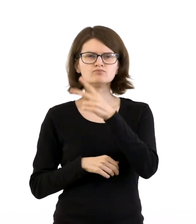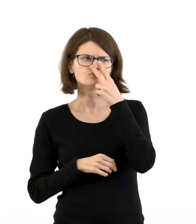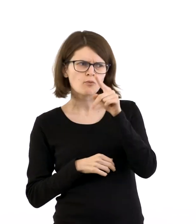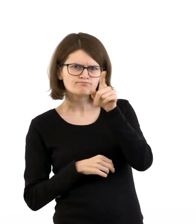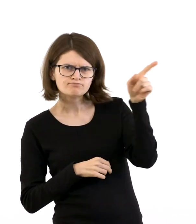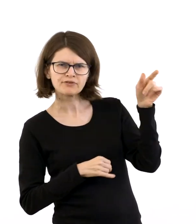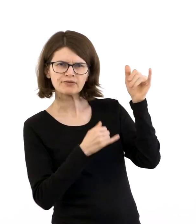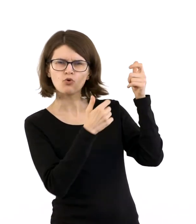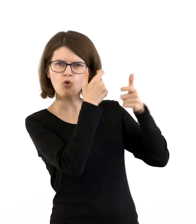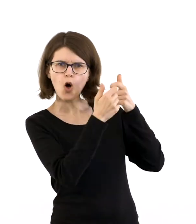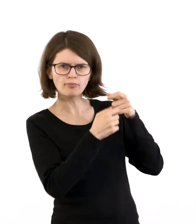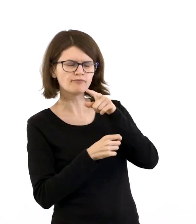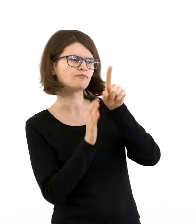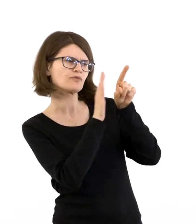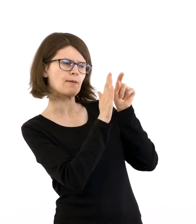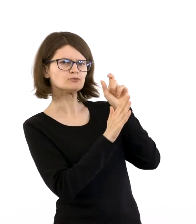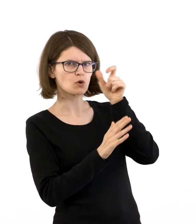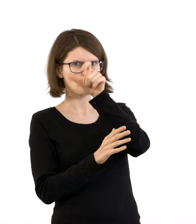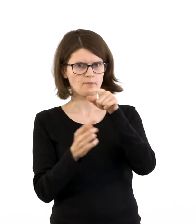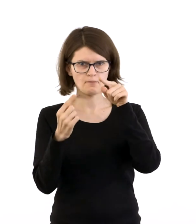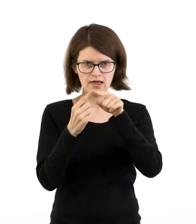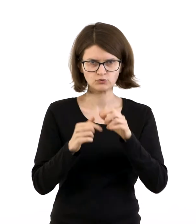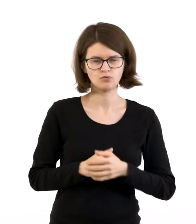Zobacz, jak robią to inni i wybieraj to, co Ci najlepiej pasuje.